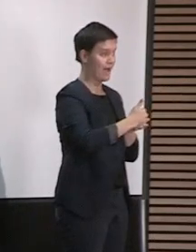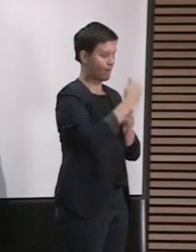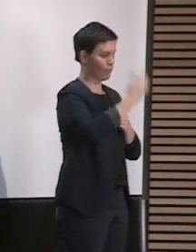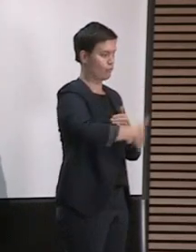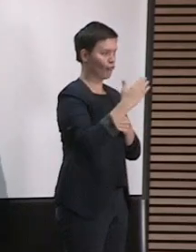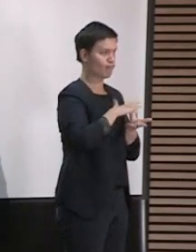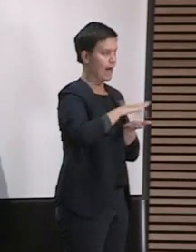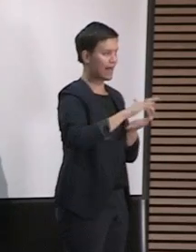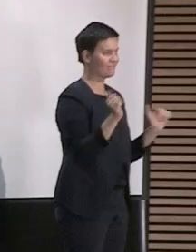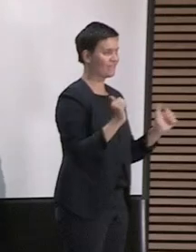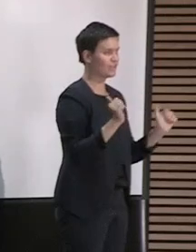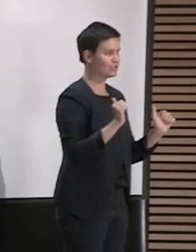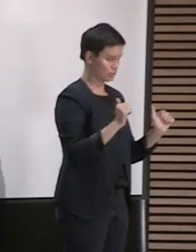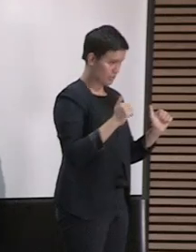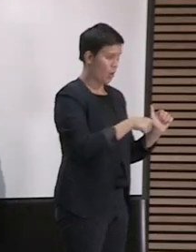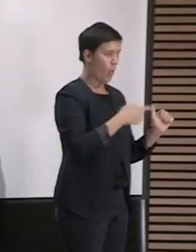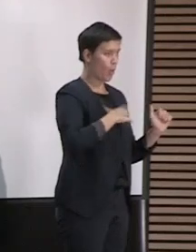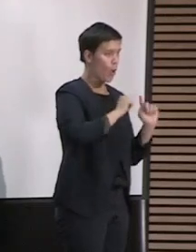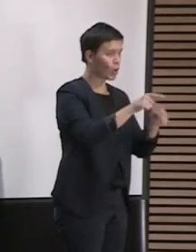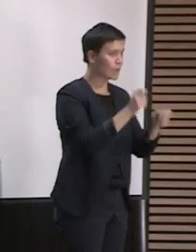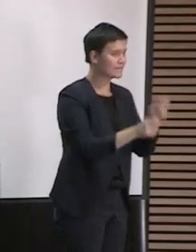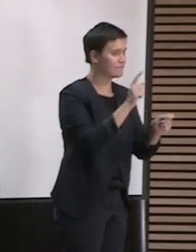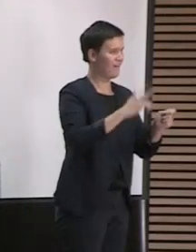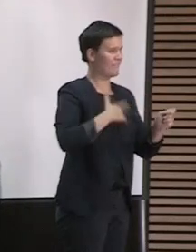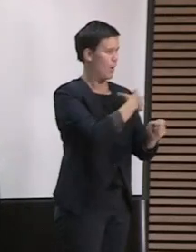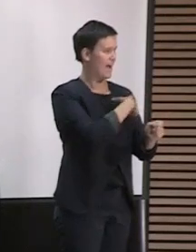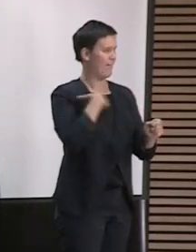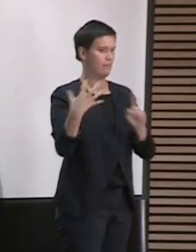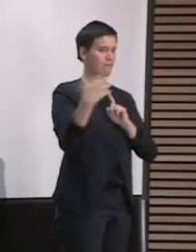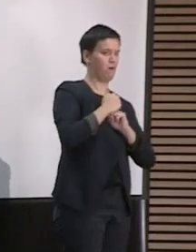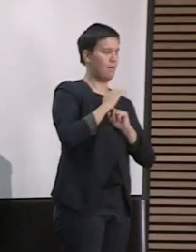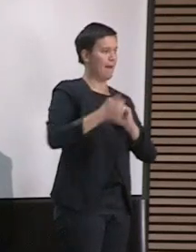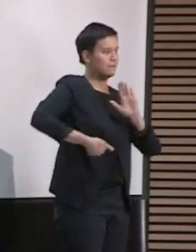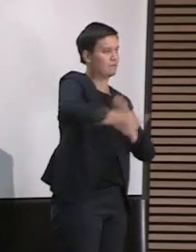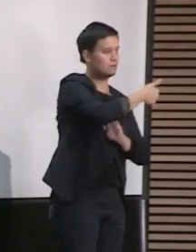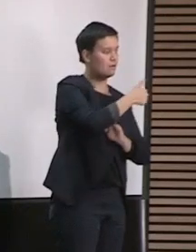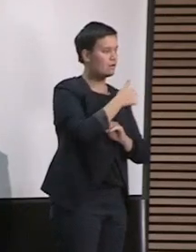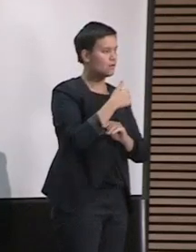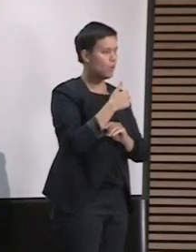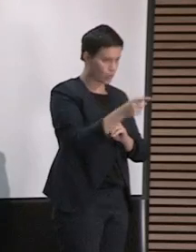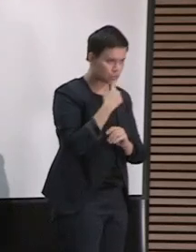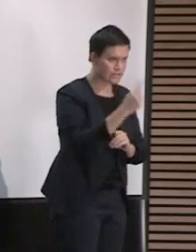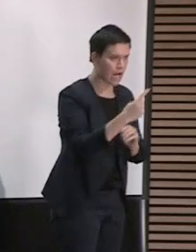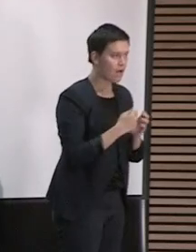noho toha ana. E ki ana ratou kaore i whakawhirinaki atu ki